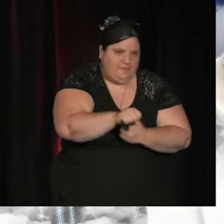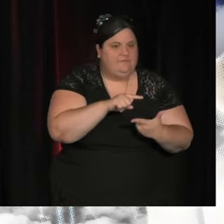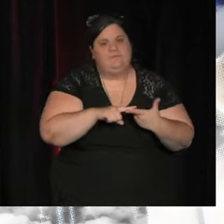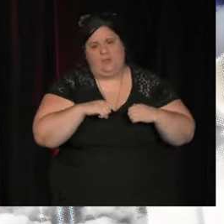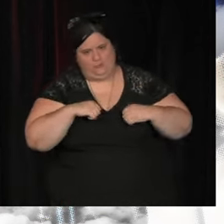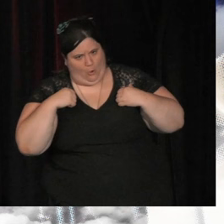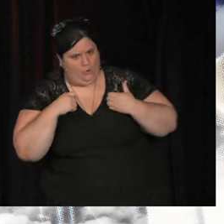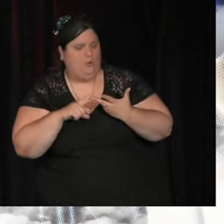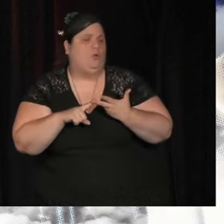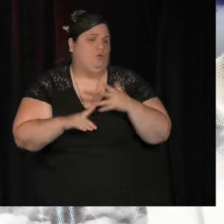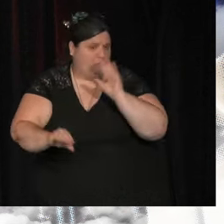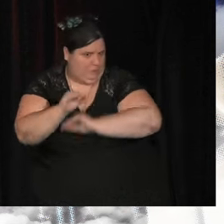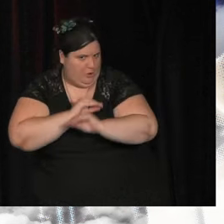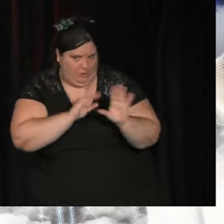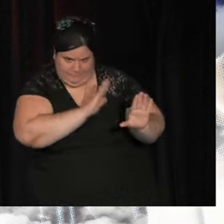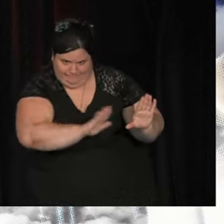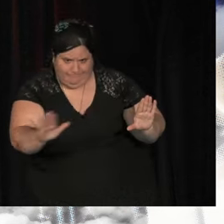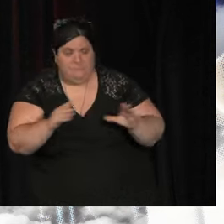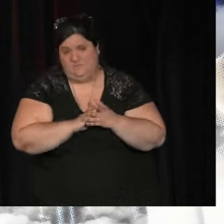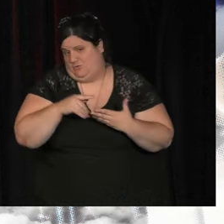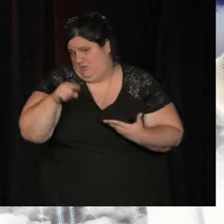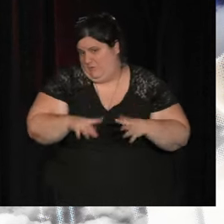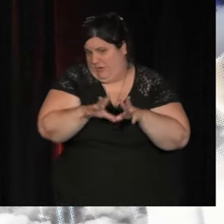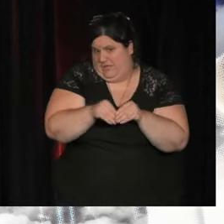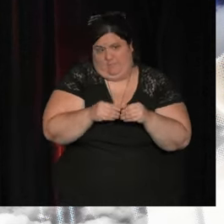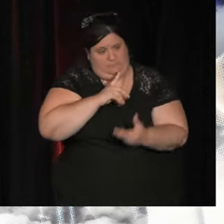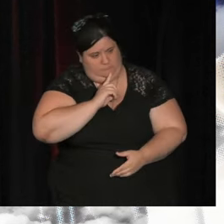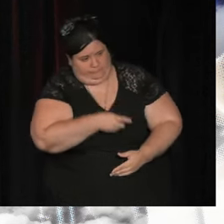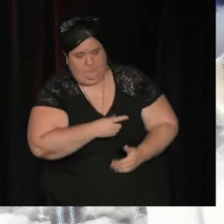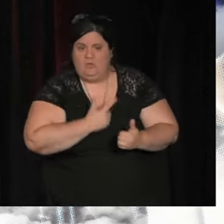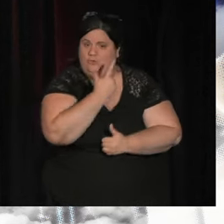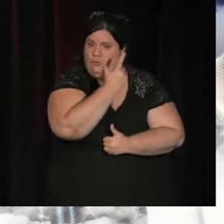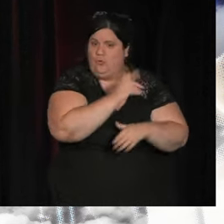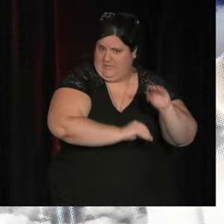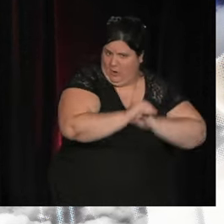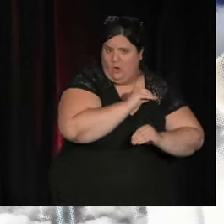Maintenant, d'ailleurs, c'est obligatoire, il faut deux healers, deux tanks, deux DPS, mais cette notion de mobilité concerne